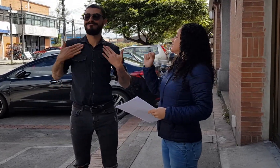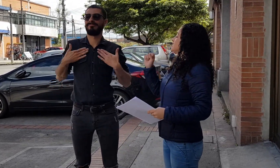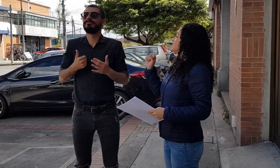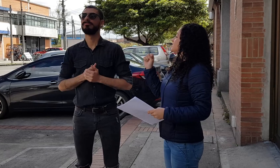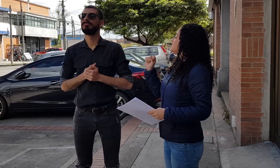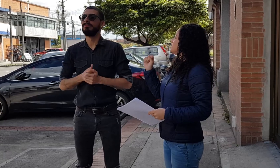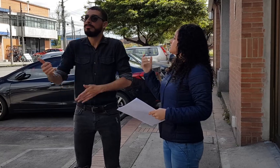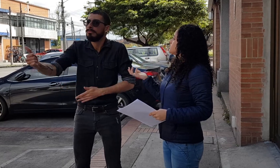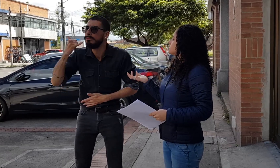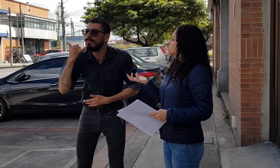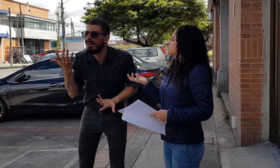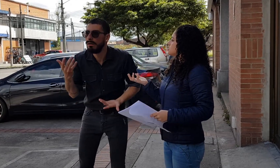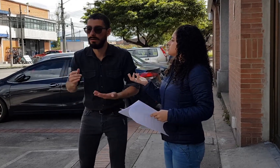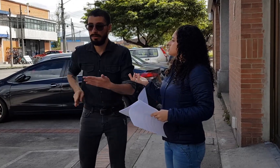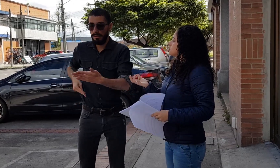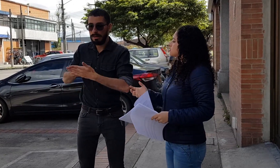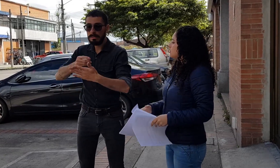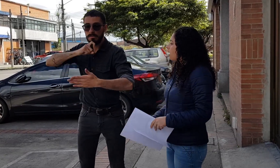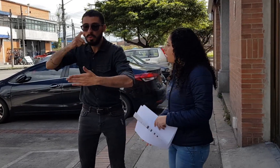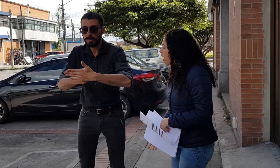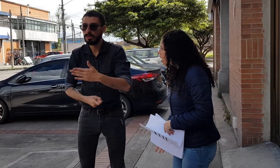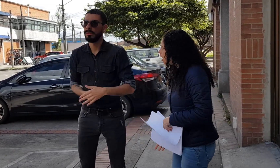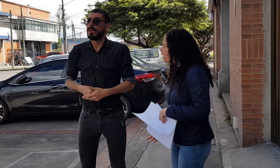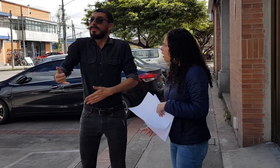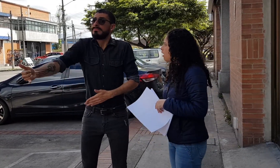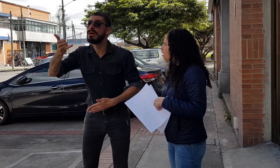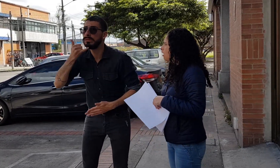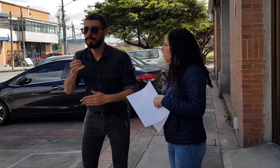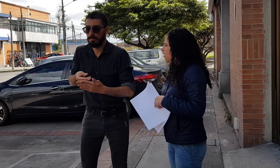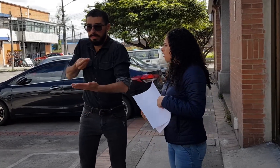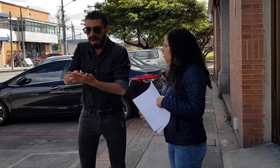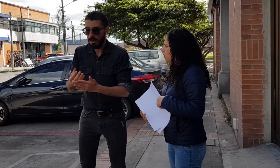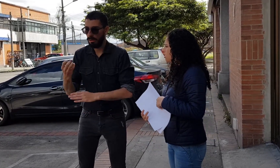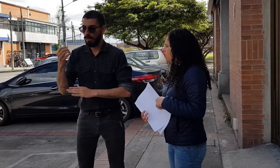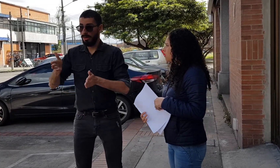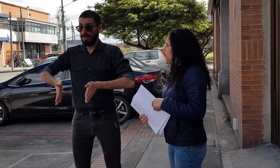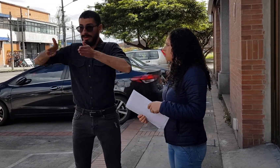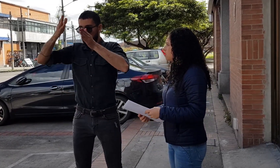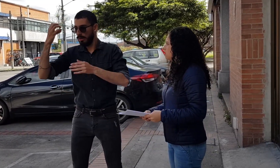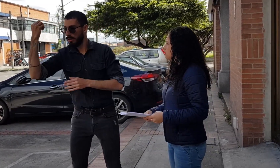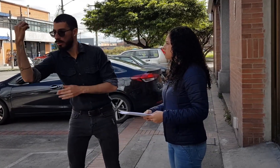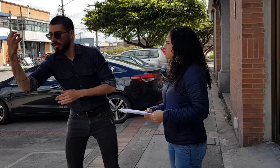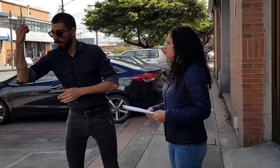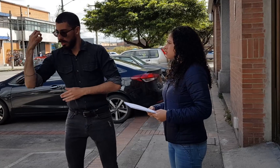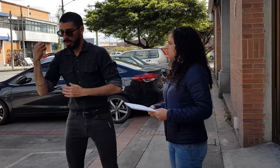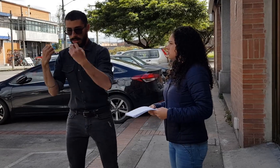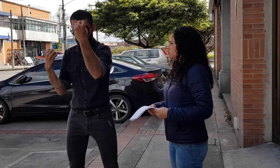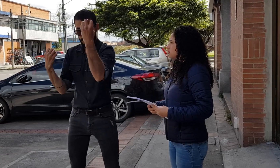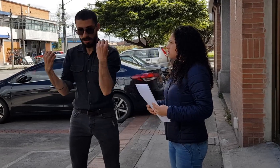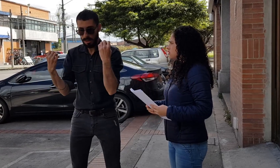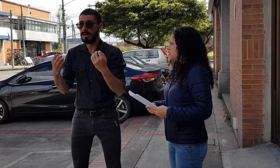Pues me llamaron, porque debía pagar un impuesto, del bloque donde vivo, me llamaron para pagar el alumbrado interno,